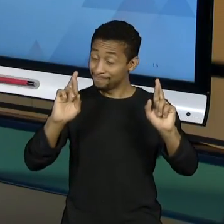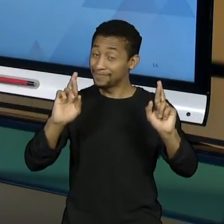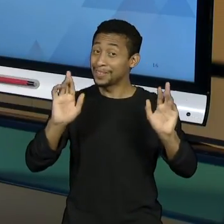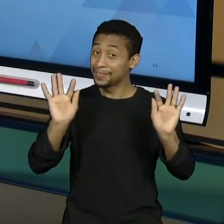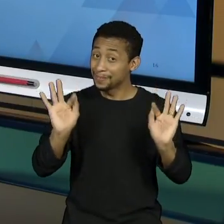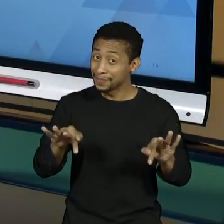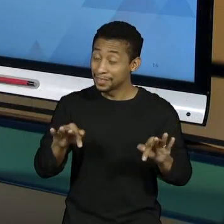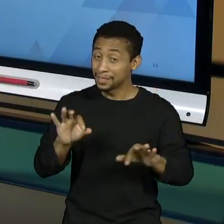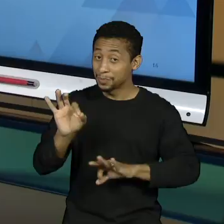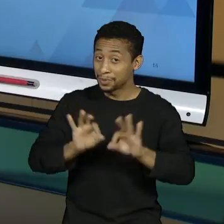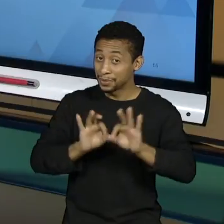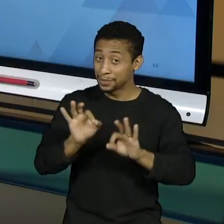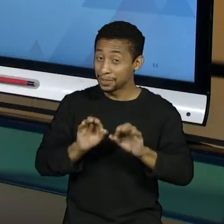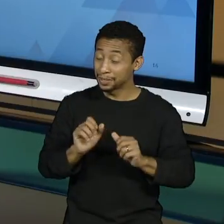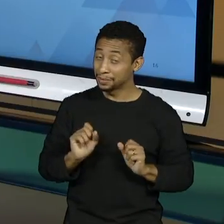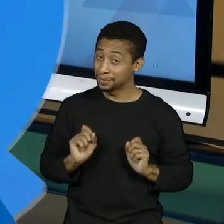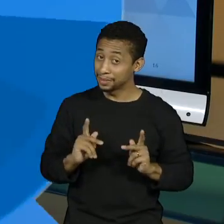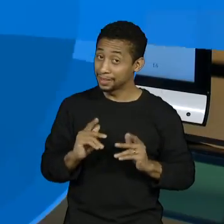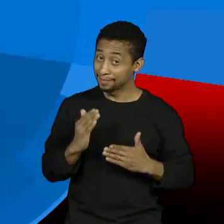VOCÊS. TÁ BOM? ATÉ MAIS!